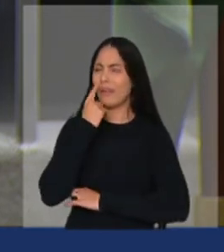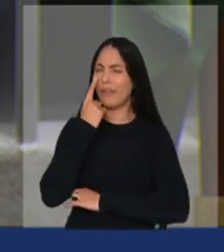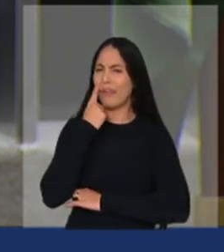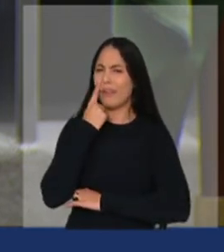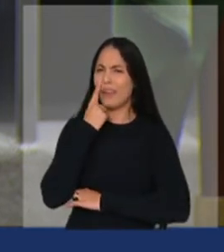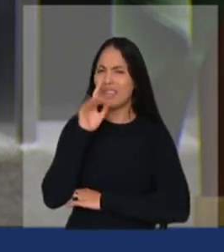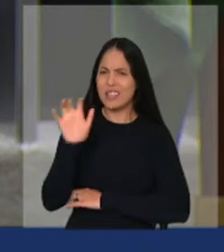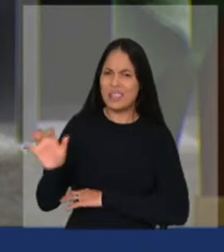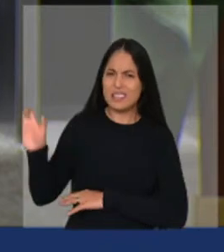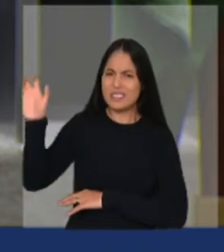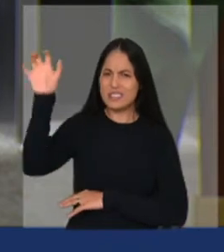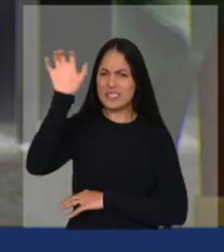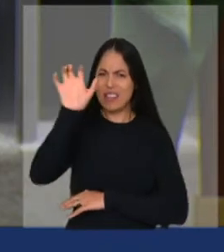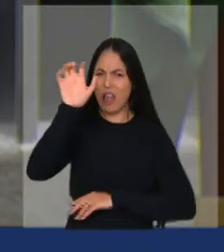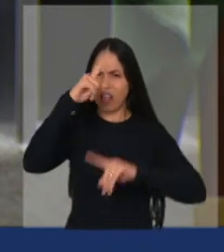DIMINUIR TAMBÉM. FORA ISSO, NÓS ESTAMOS PAREI ANDO UM